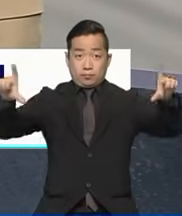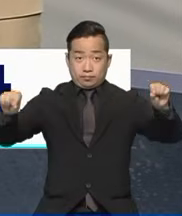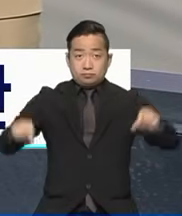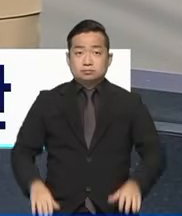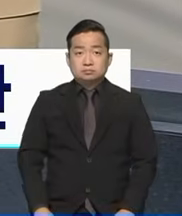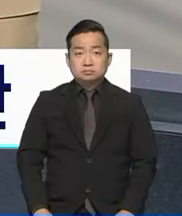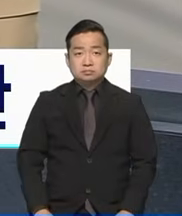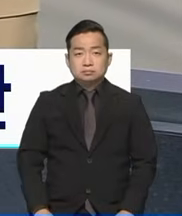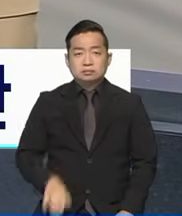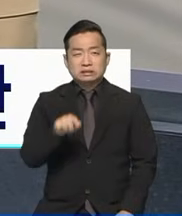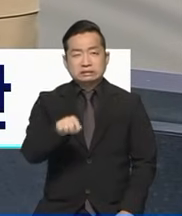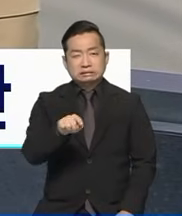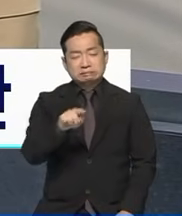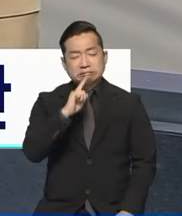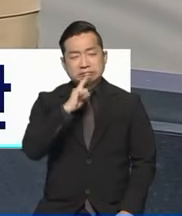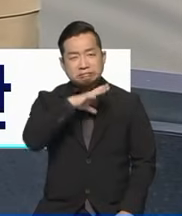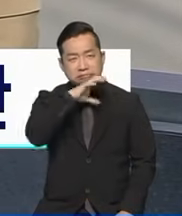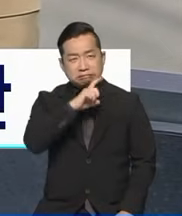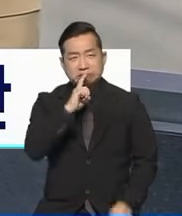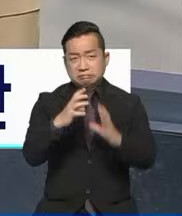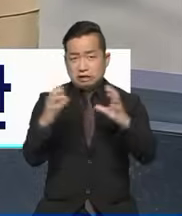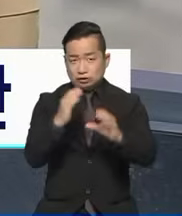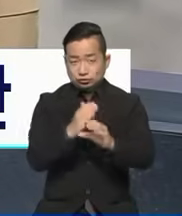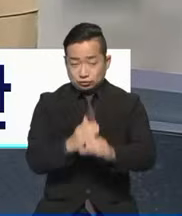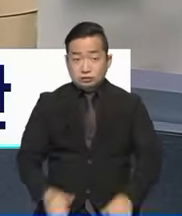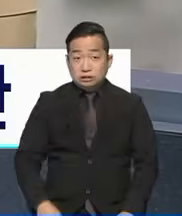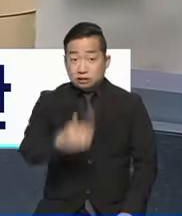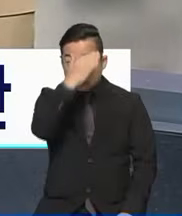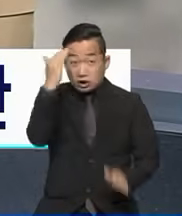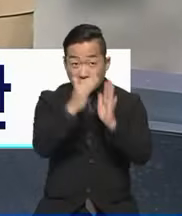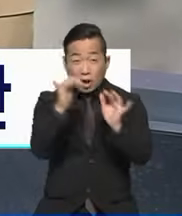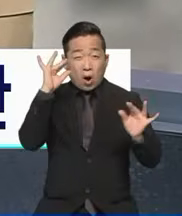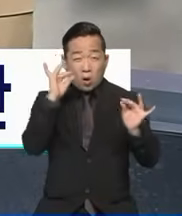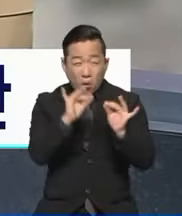휩싸였습니다. 청년을 공감하기는커녕 비하하는 거라는